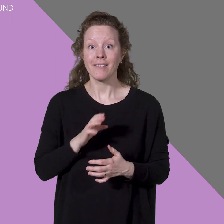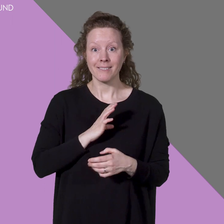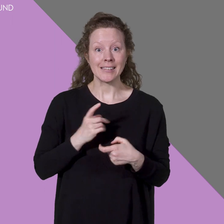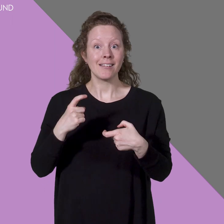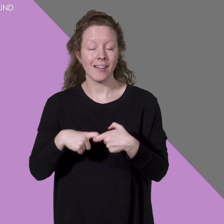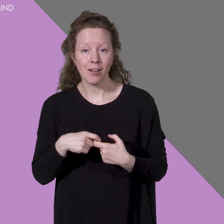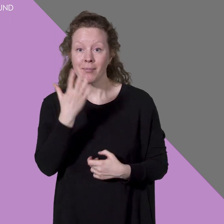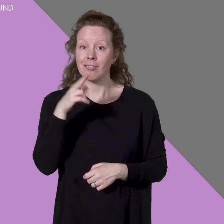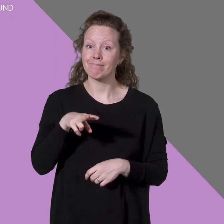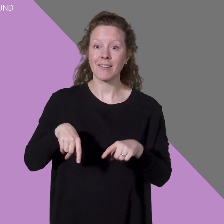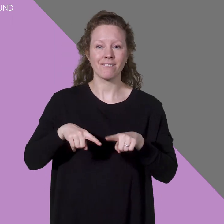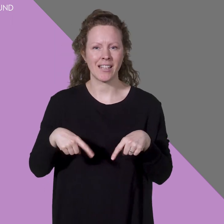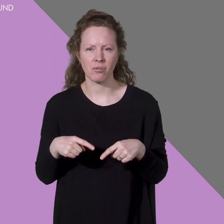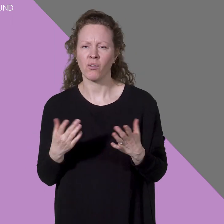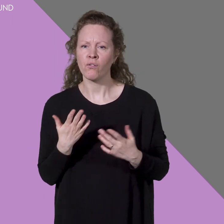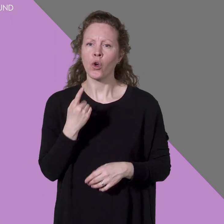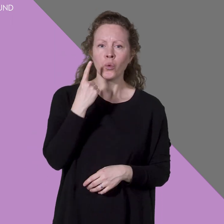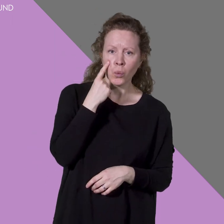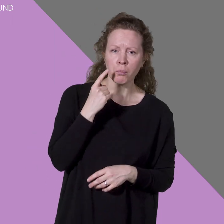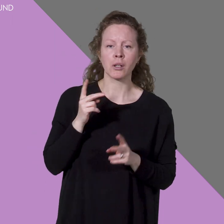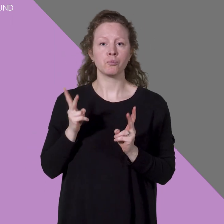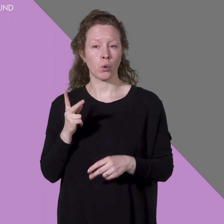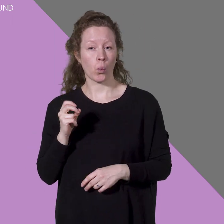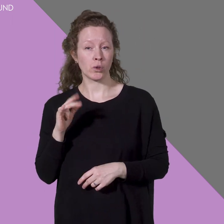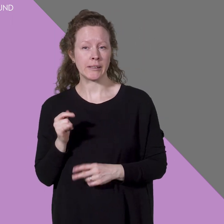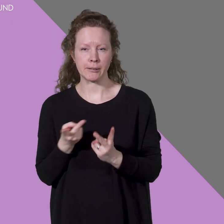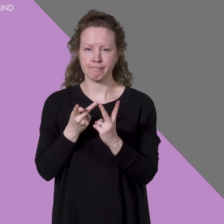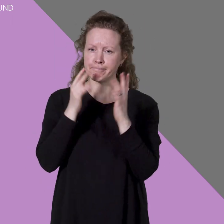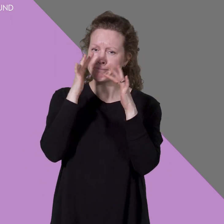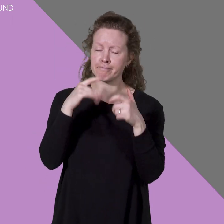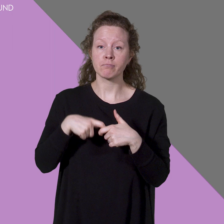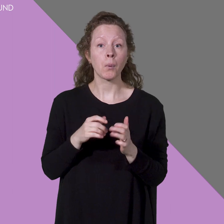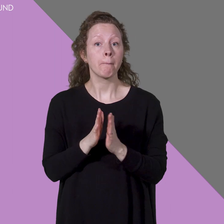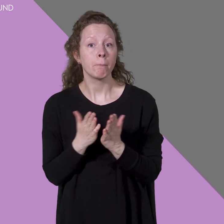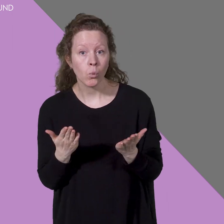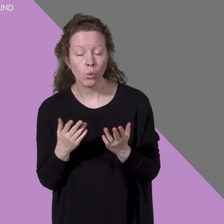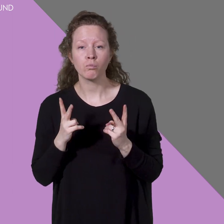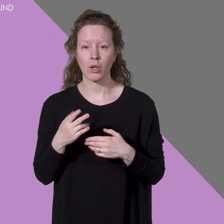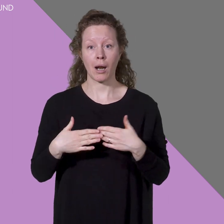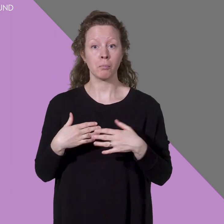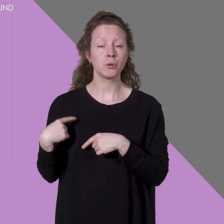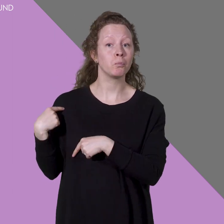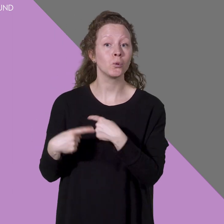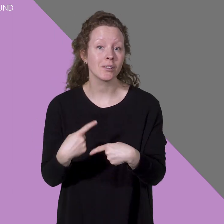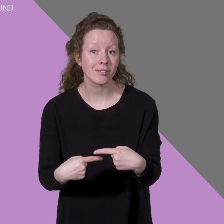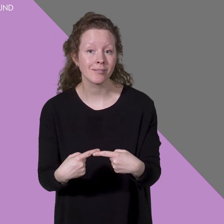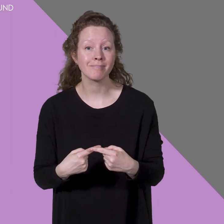Klicka på videon intill för att se Sandholms och Koskis tankar - om boken och arbetsprocessen.